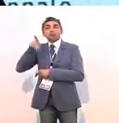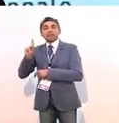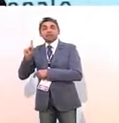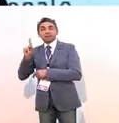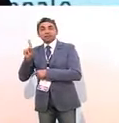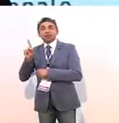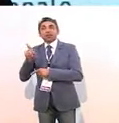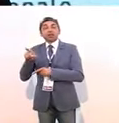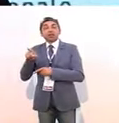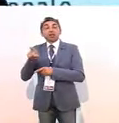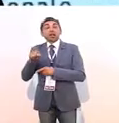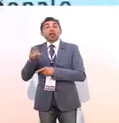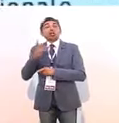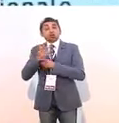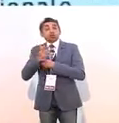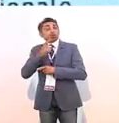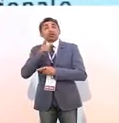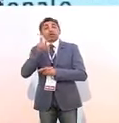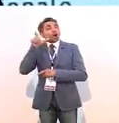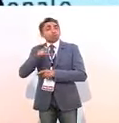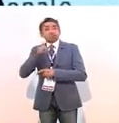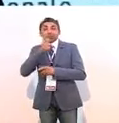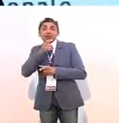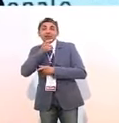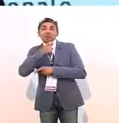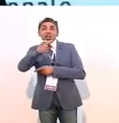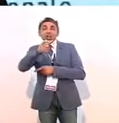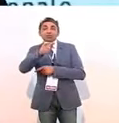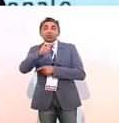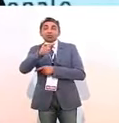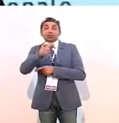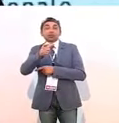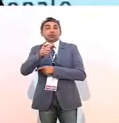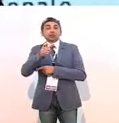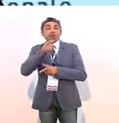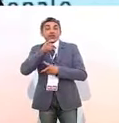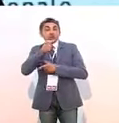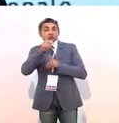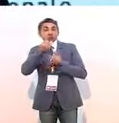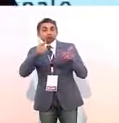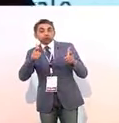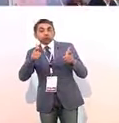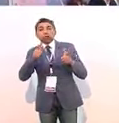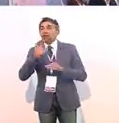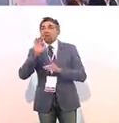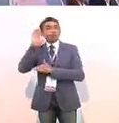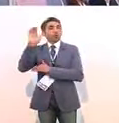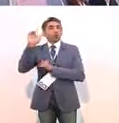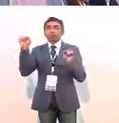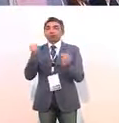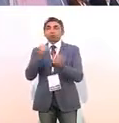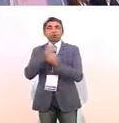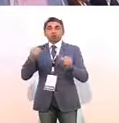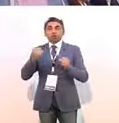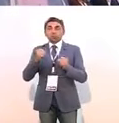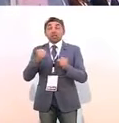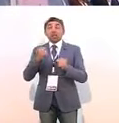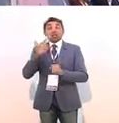o c’è il viaggio o non c’è futuro. O c’è la capacità di rimettersi in discussione